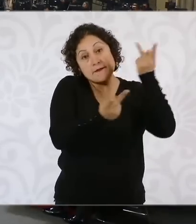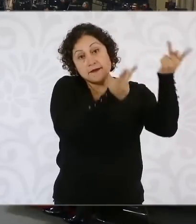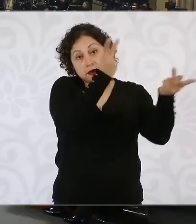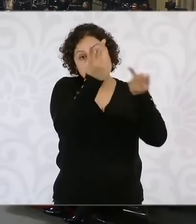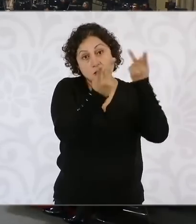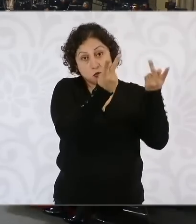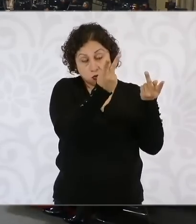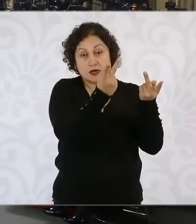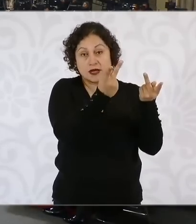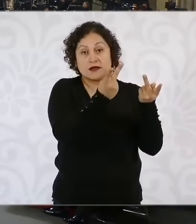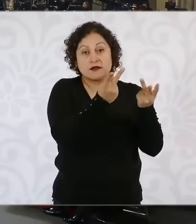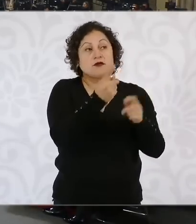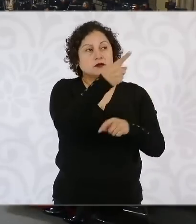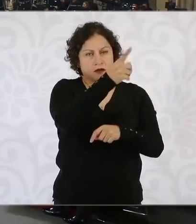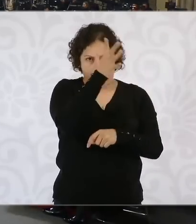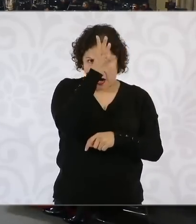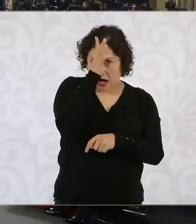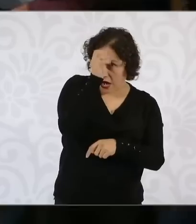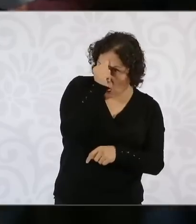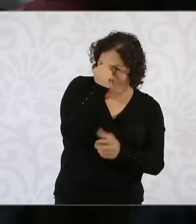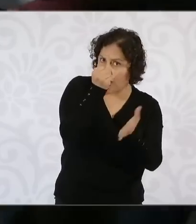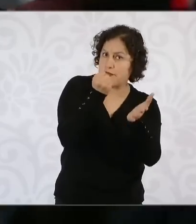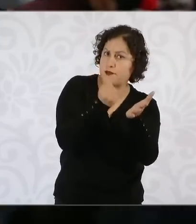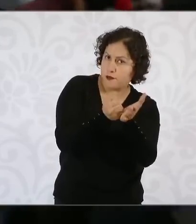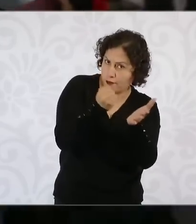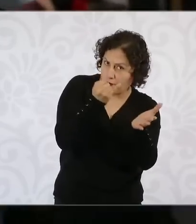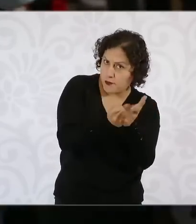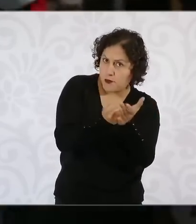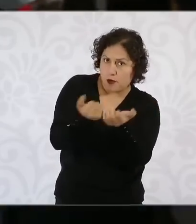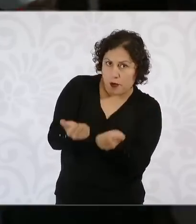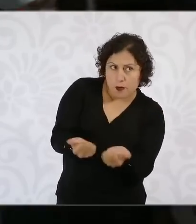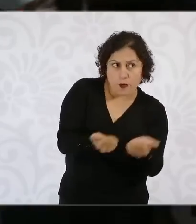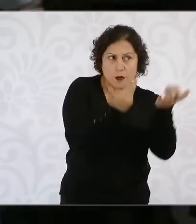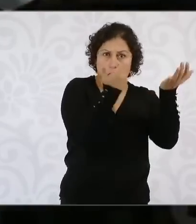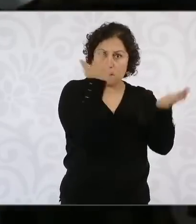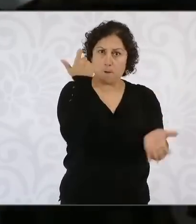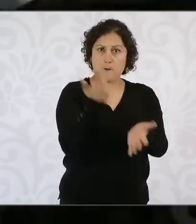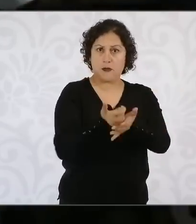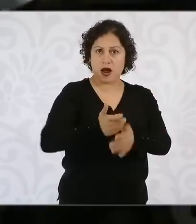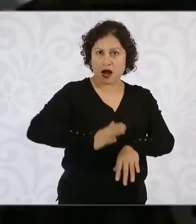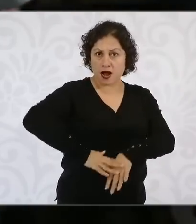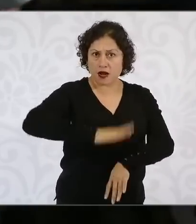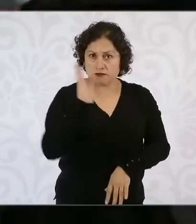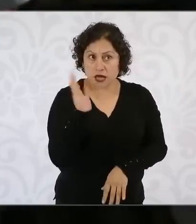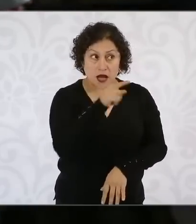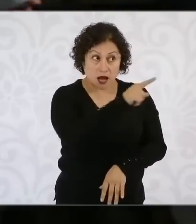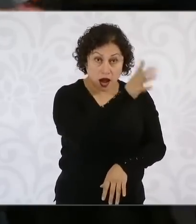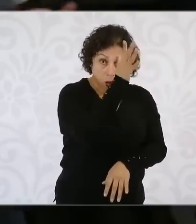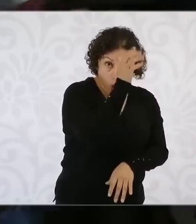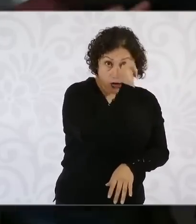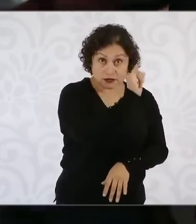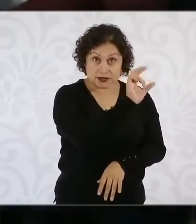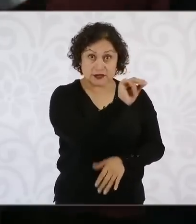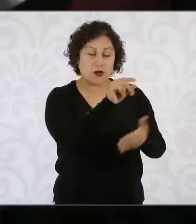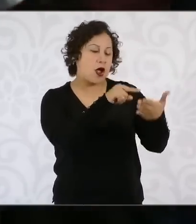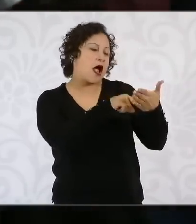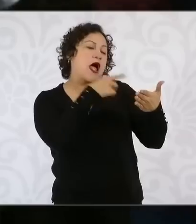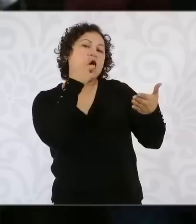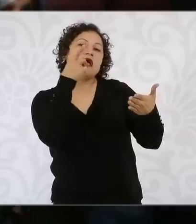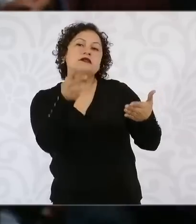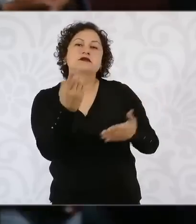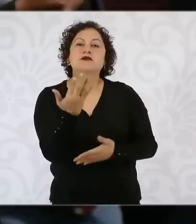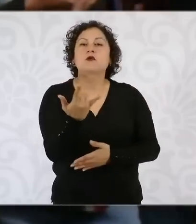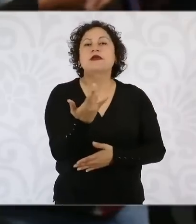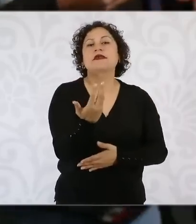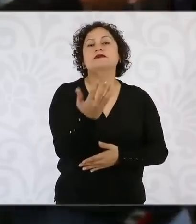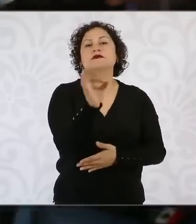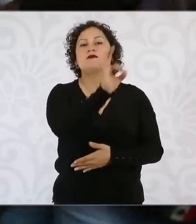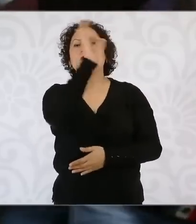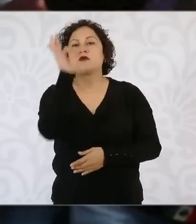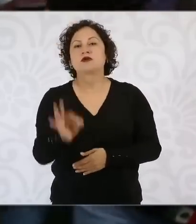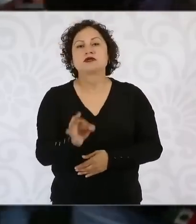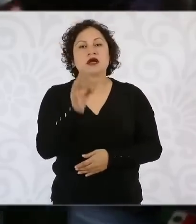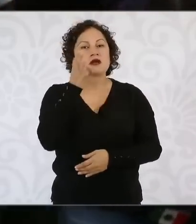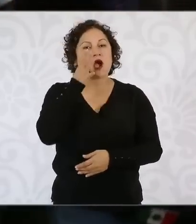imponer nuevos aranceles a las importaciones de México y la mayoría El 55 por lo rechaza lo apoya